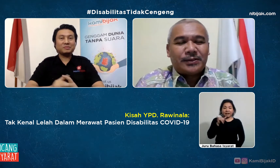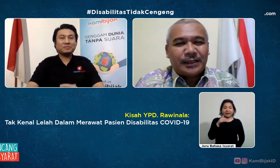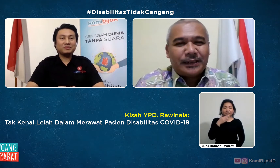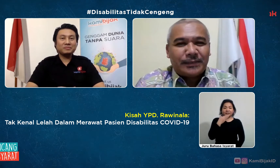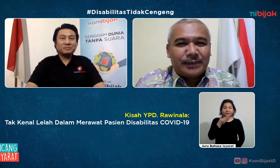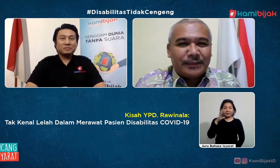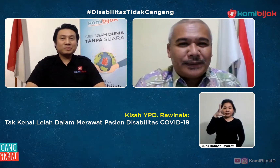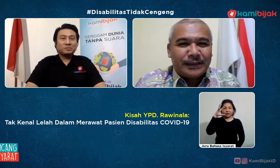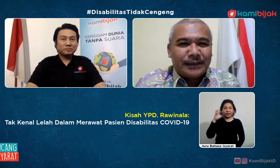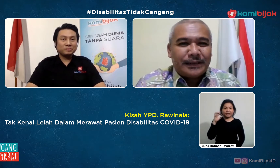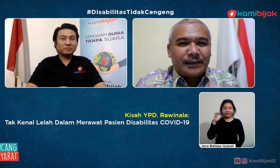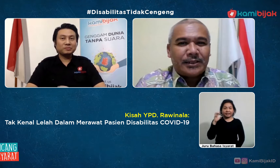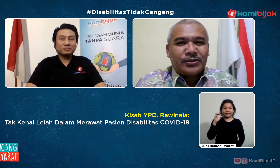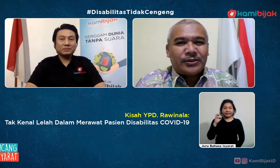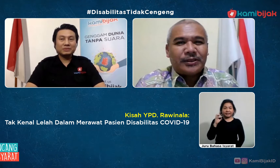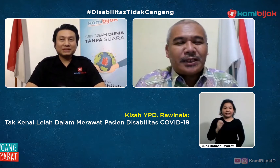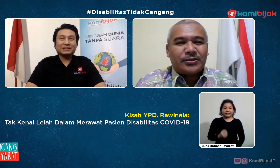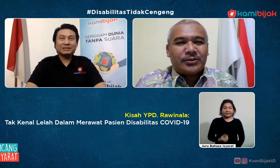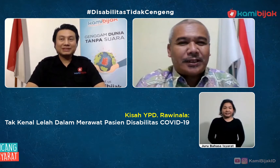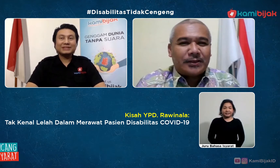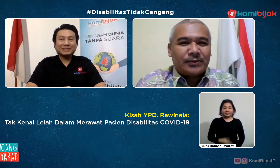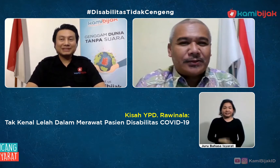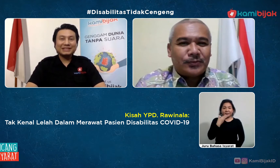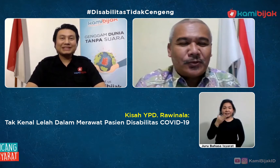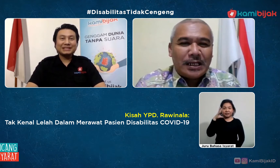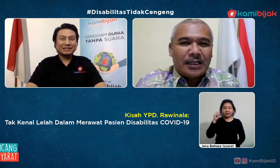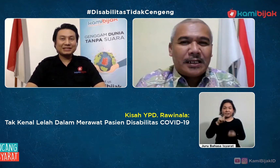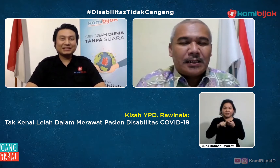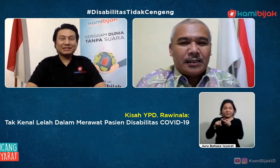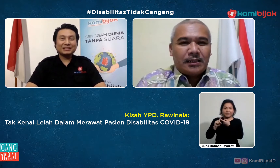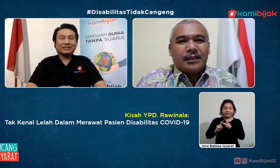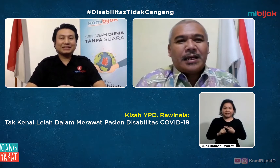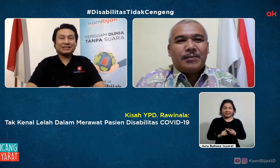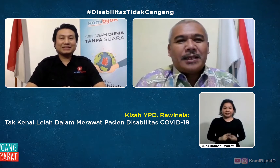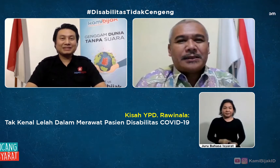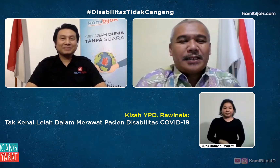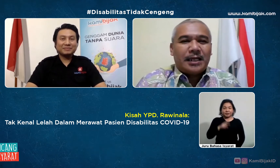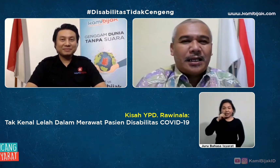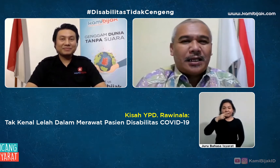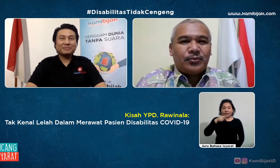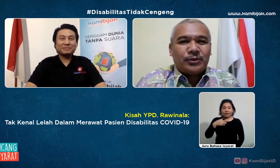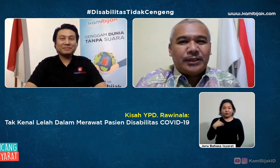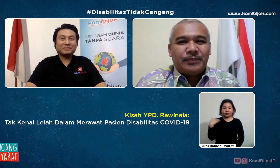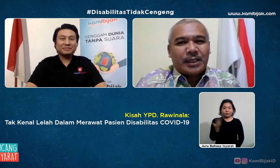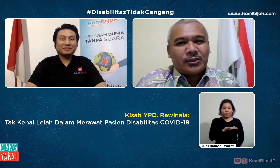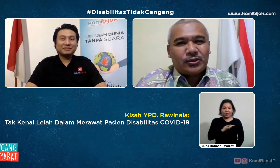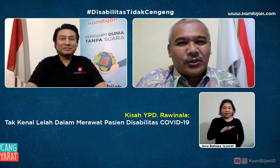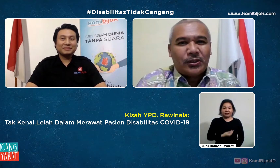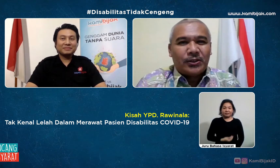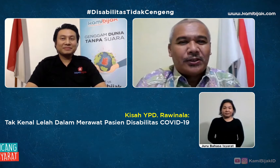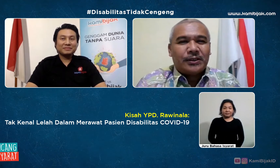Selamat sore teman-teman dan saudara-saudaraku semua nama saya Budi prasodjo.